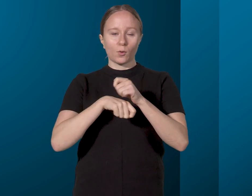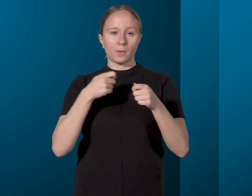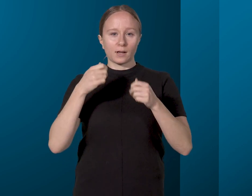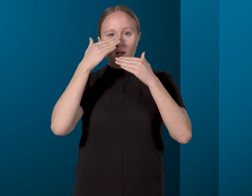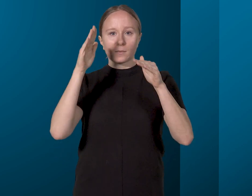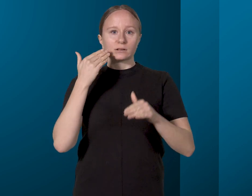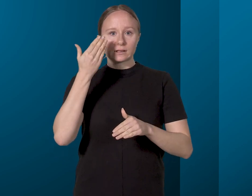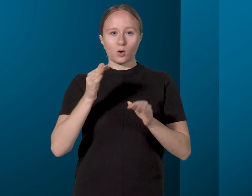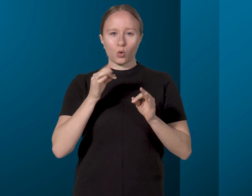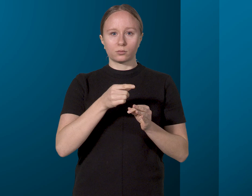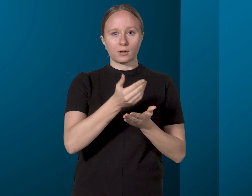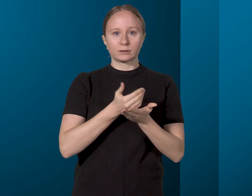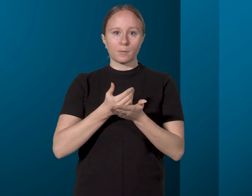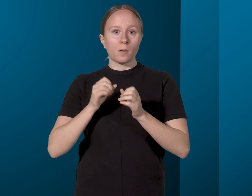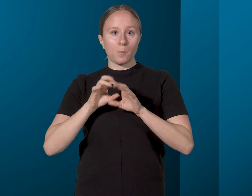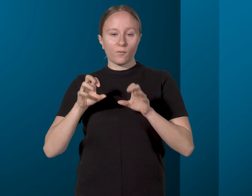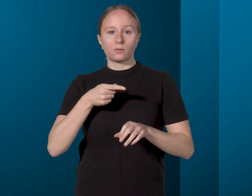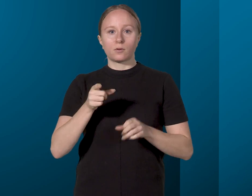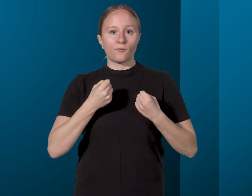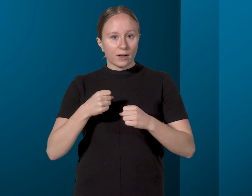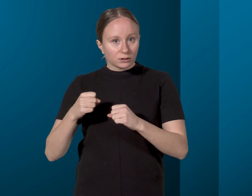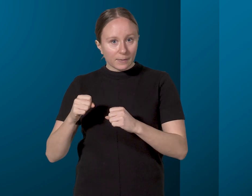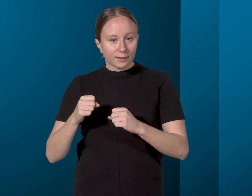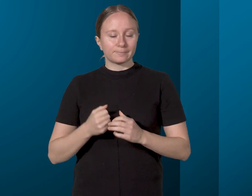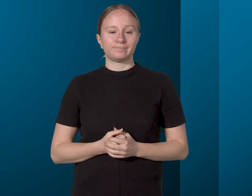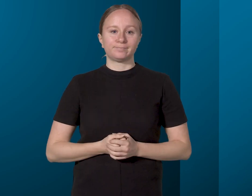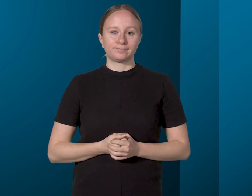Förbundet kommer senare att informera om hur besparingarna påverkar verksamheten.